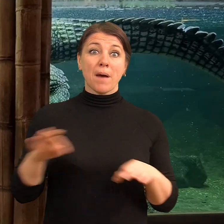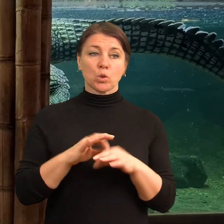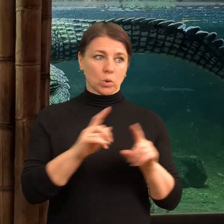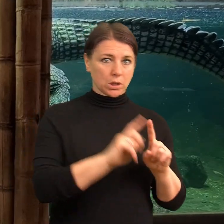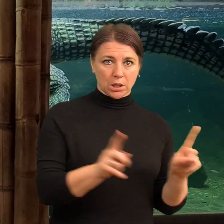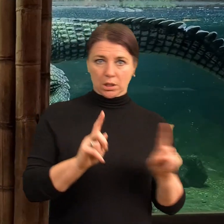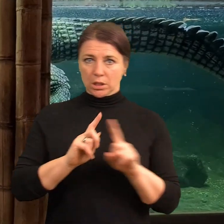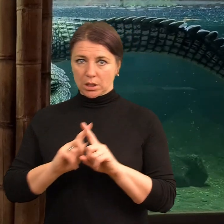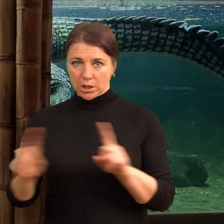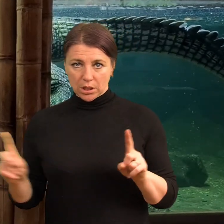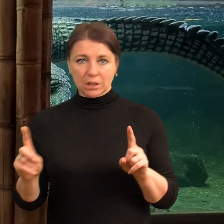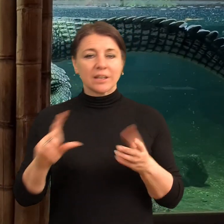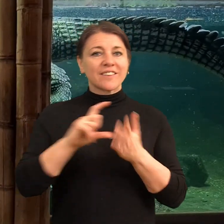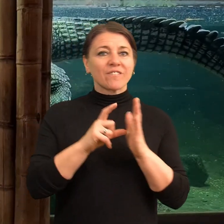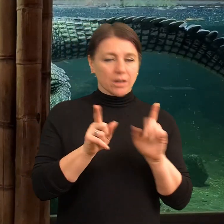a je mezi nimi také značný váhový rozdíl.